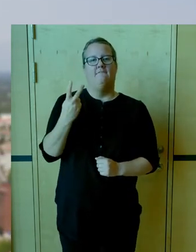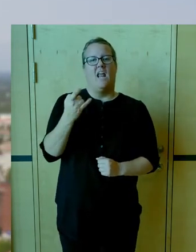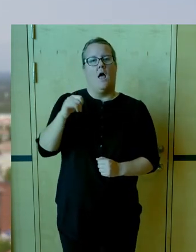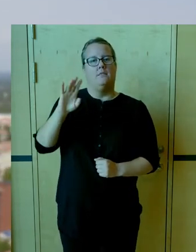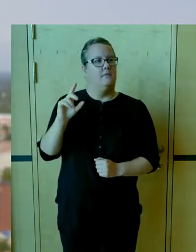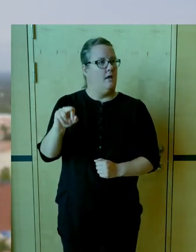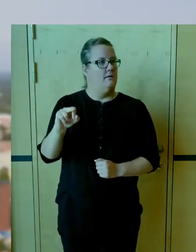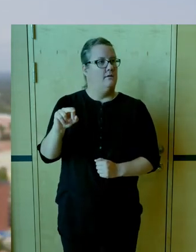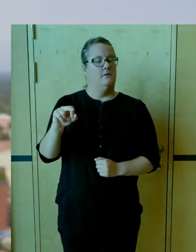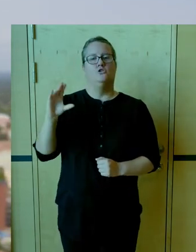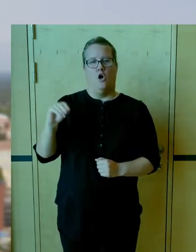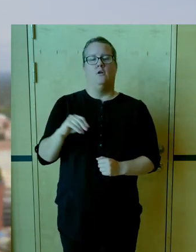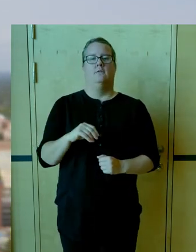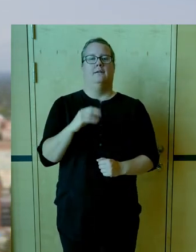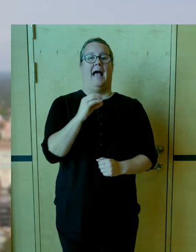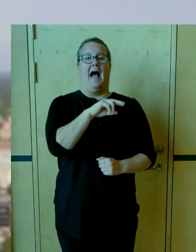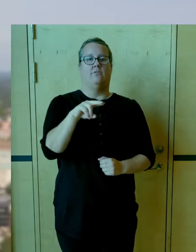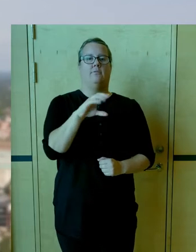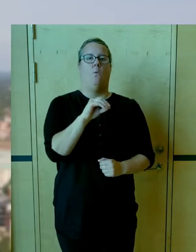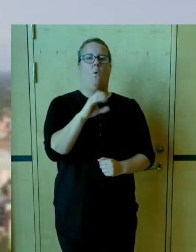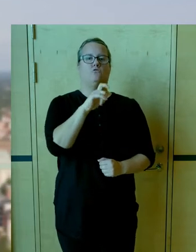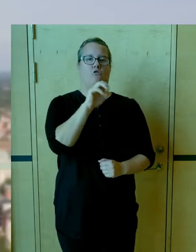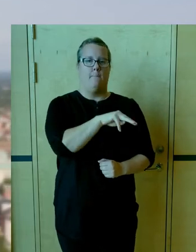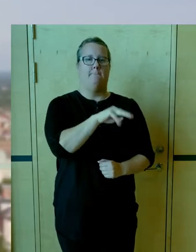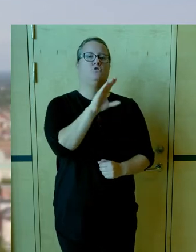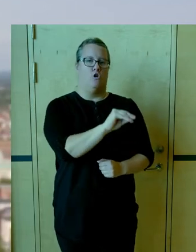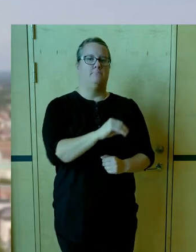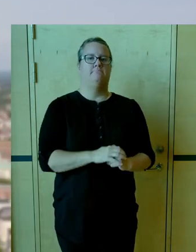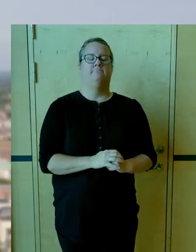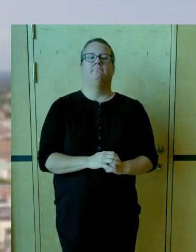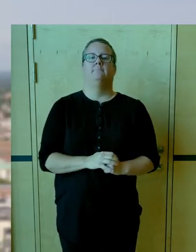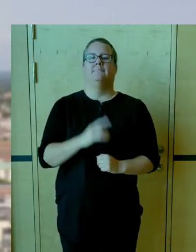Ja Ann Åström Ja Linnea Edman